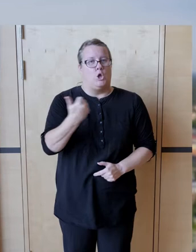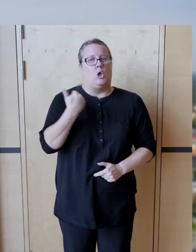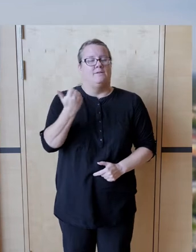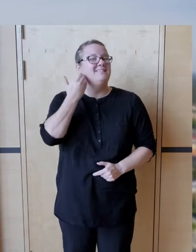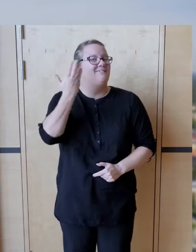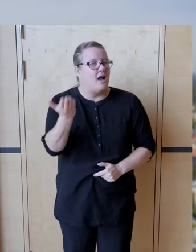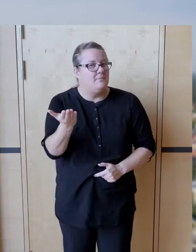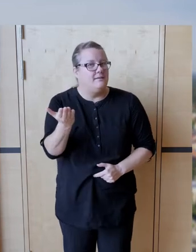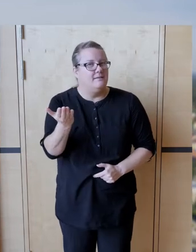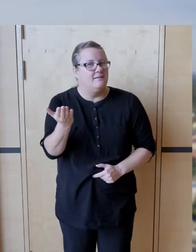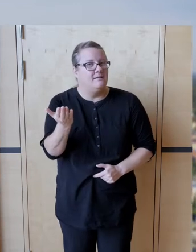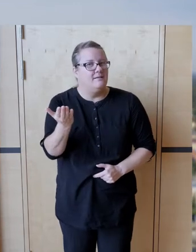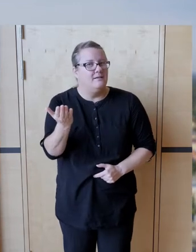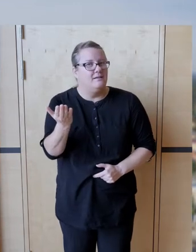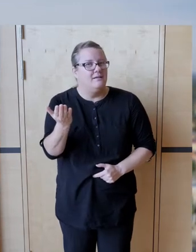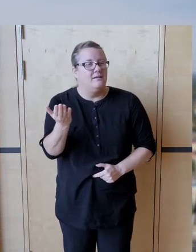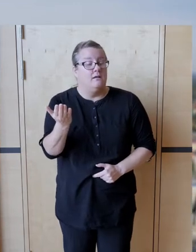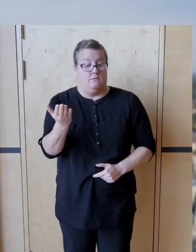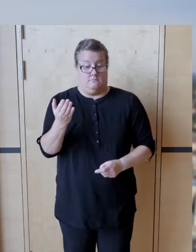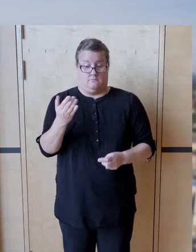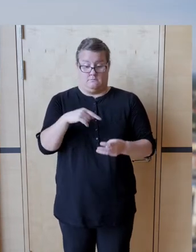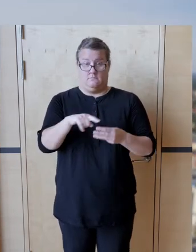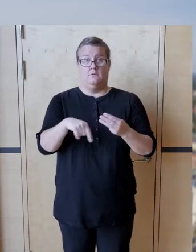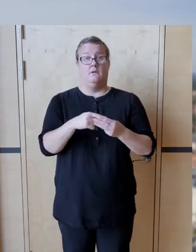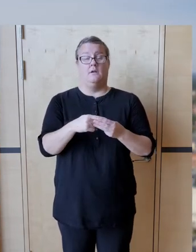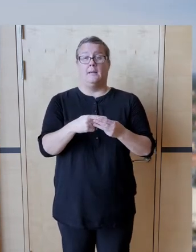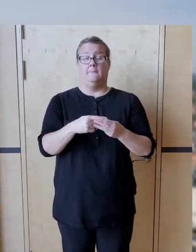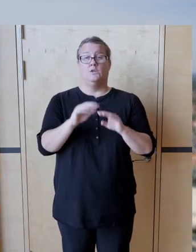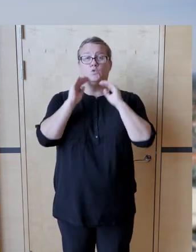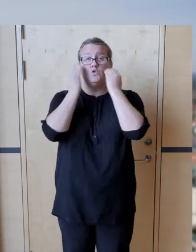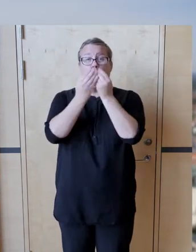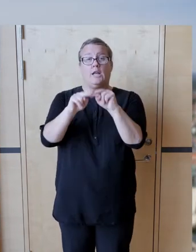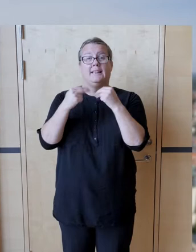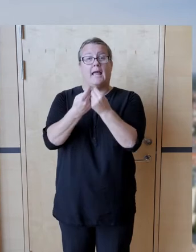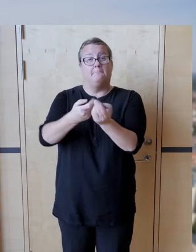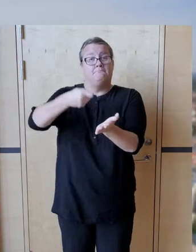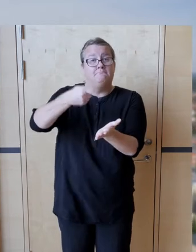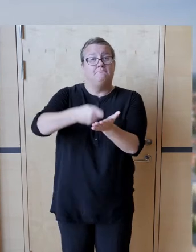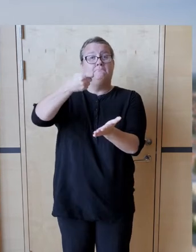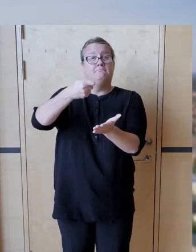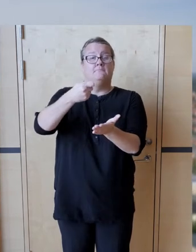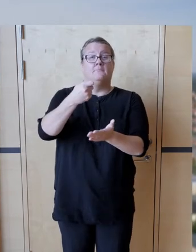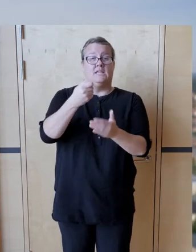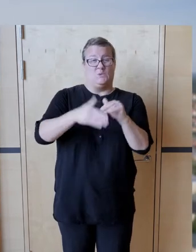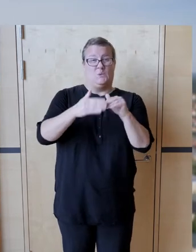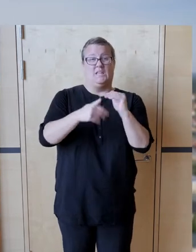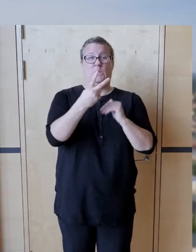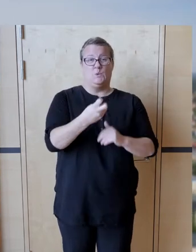Och det här var alltså ett beslut vi Socialnämnden fatta det I slutet av 2020 Att lyssna på